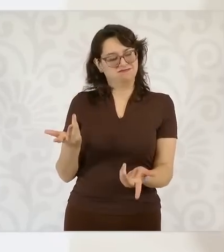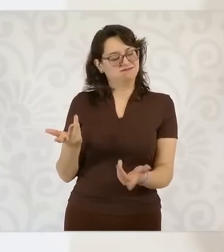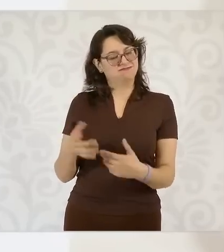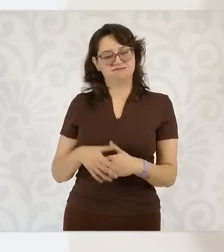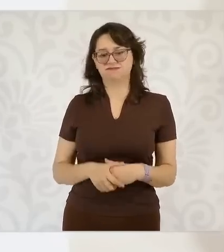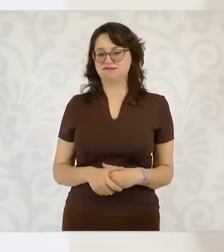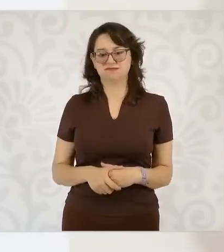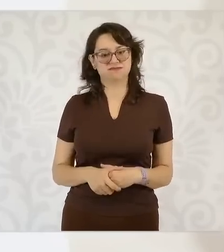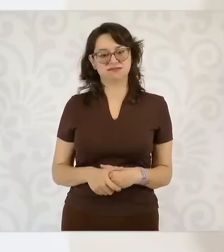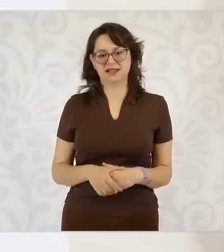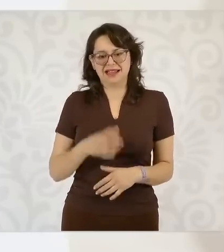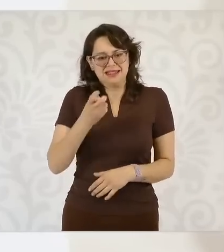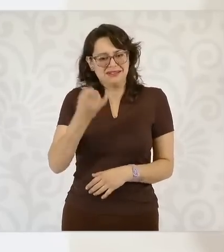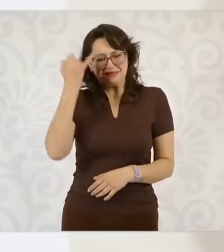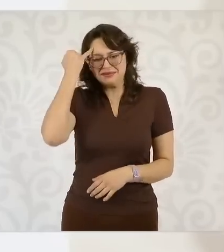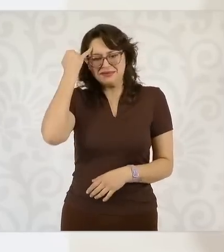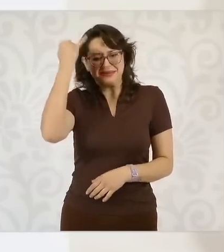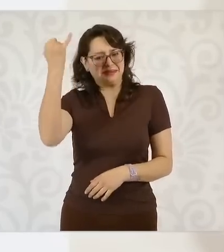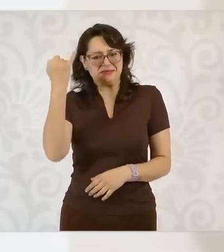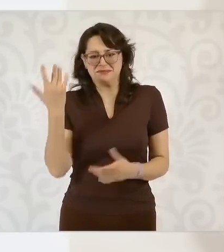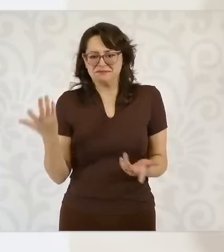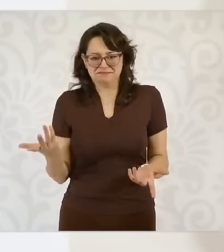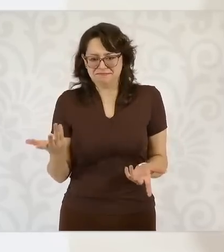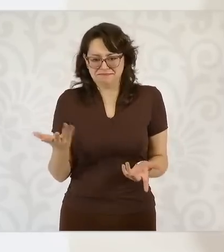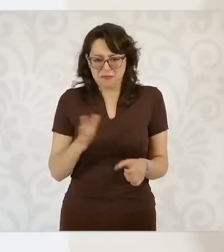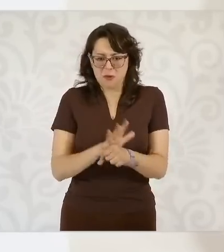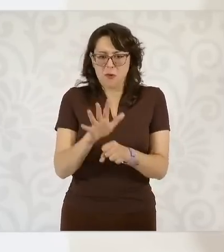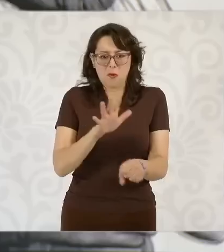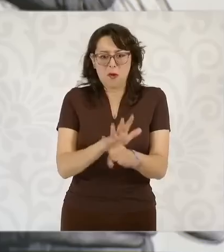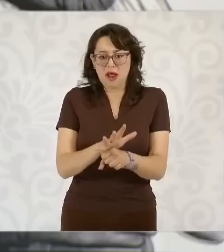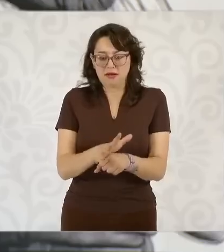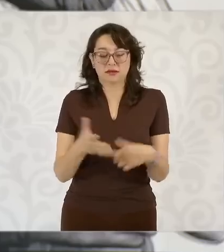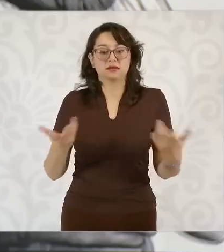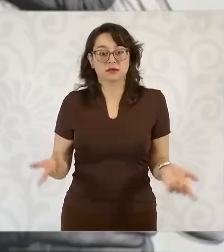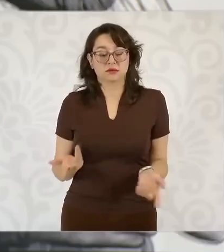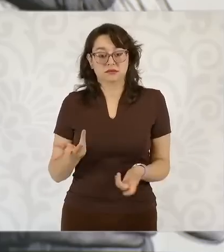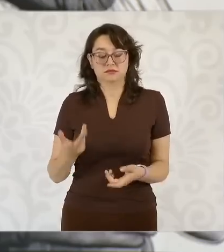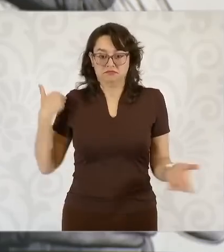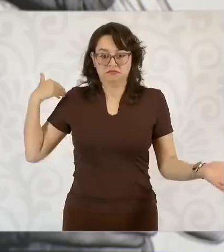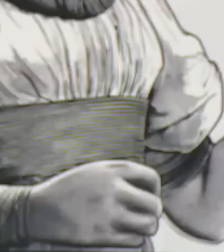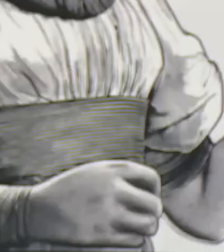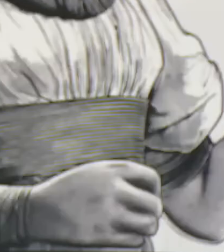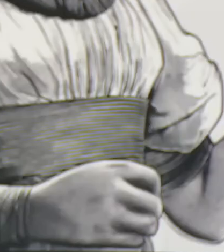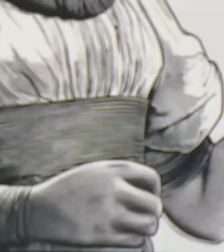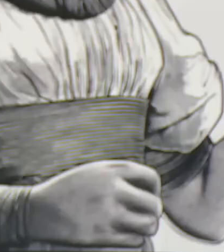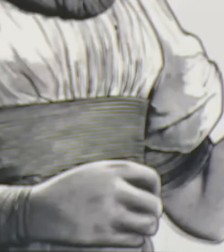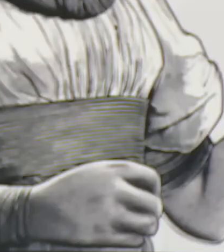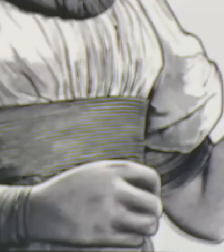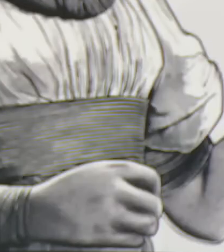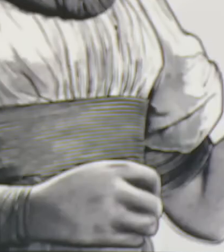tiene sustento primero por los resultados que hemos dado que estamos trabajando eh